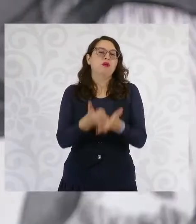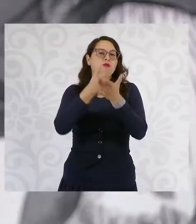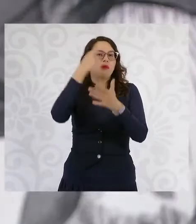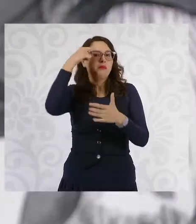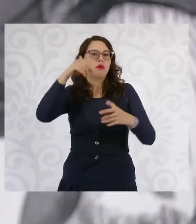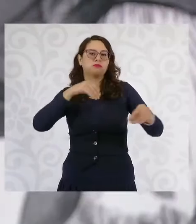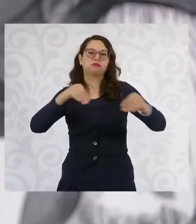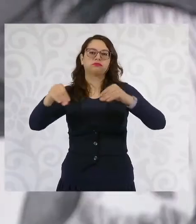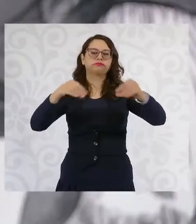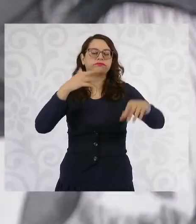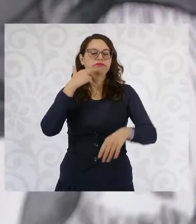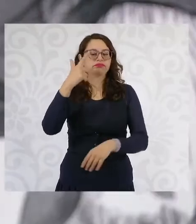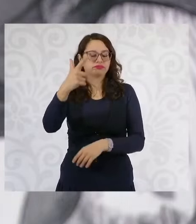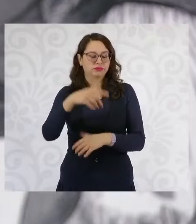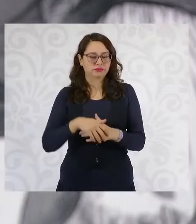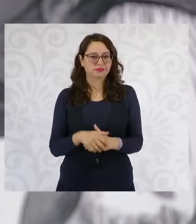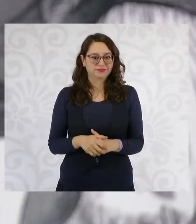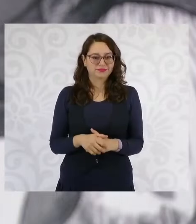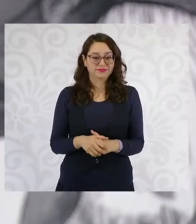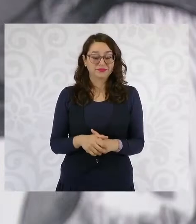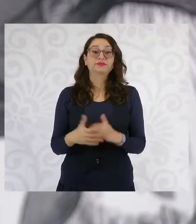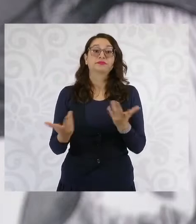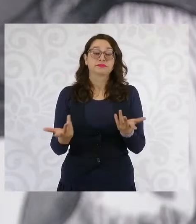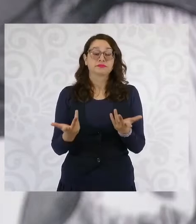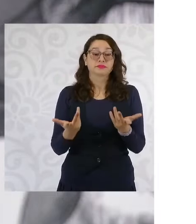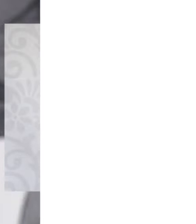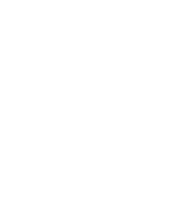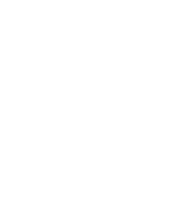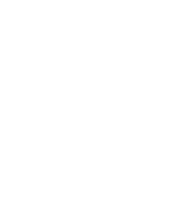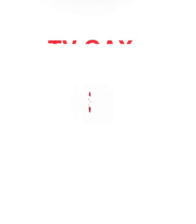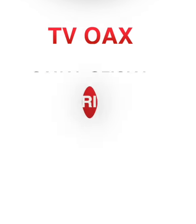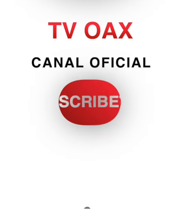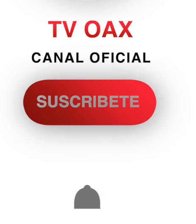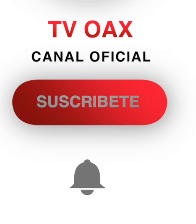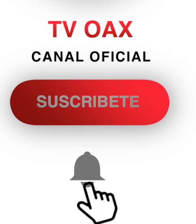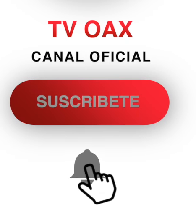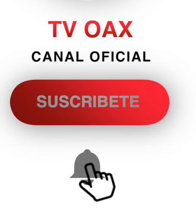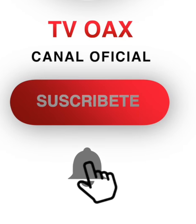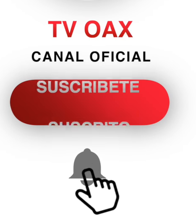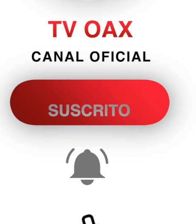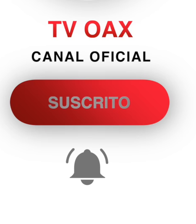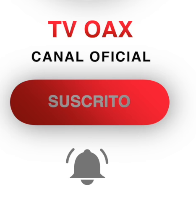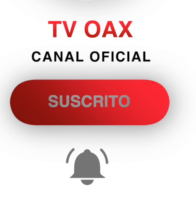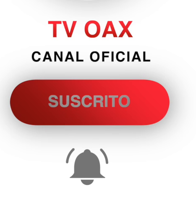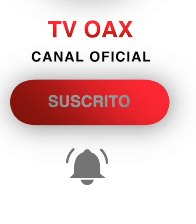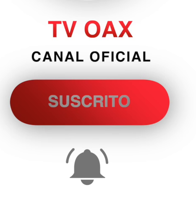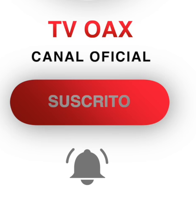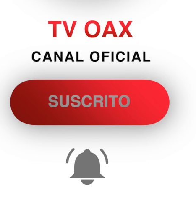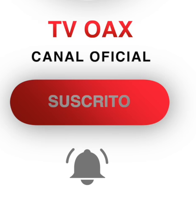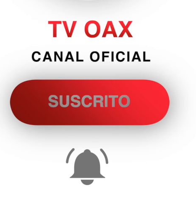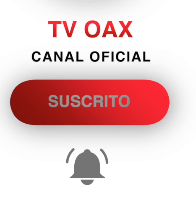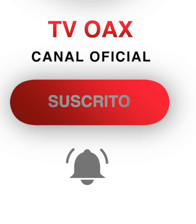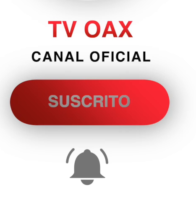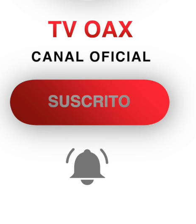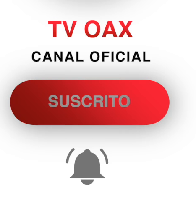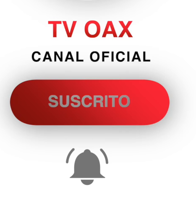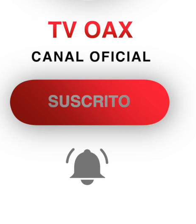México además el precio es por su precio es competitivo con con con el precio que se está